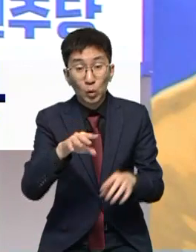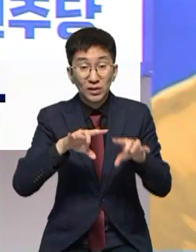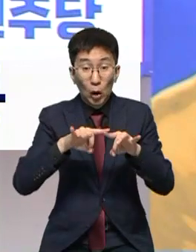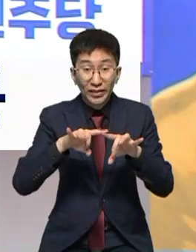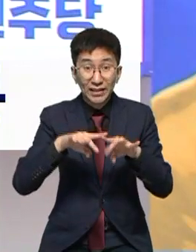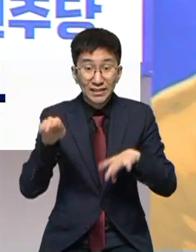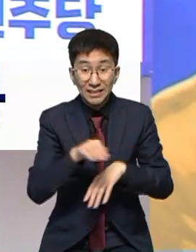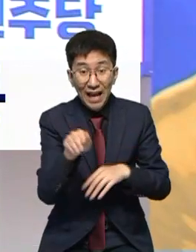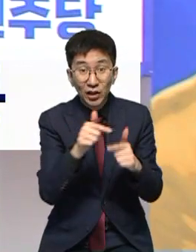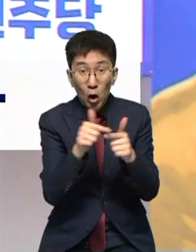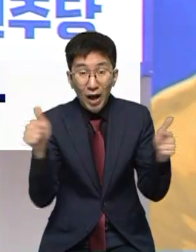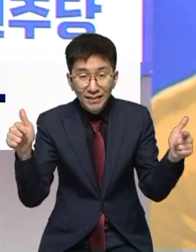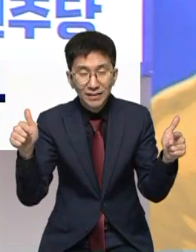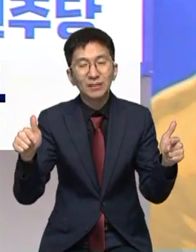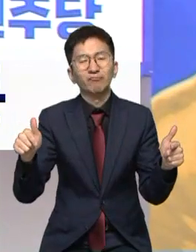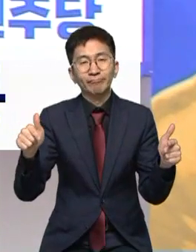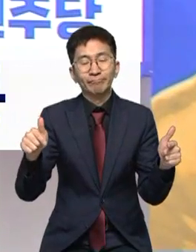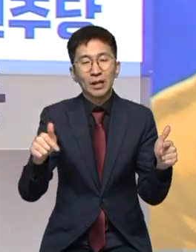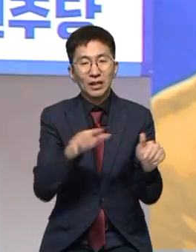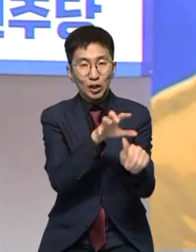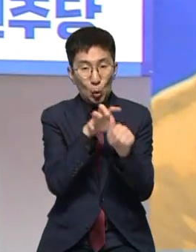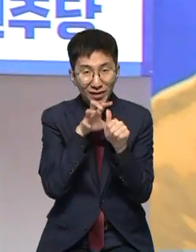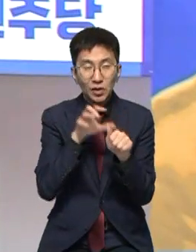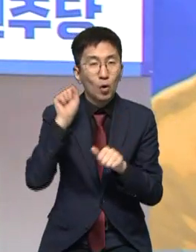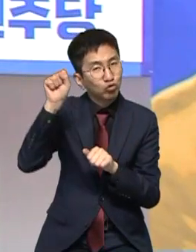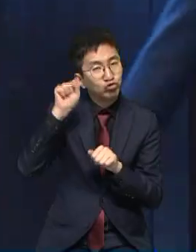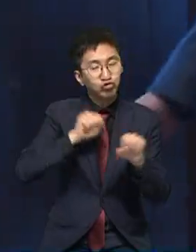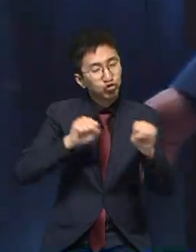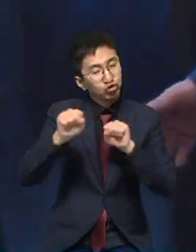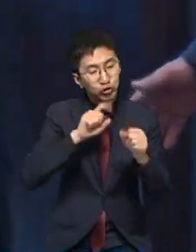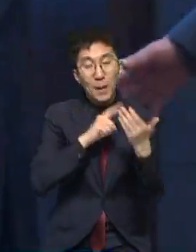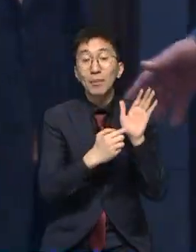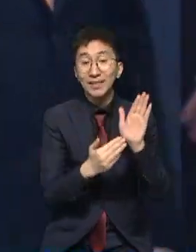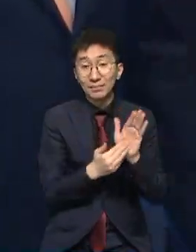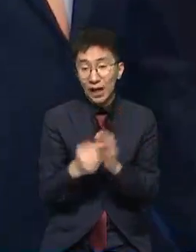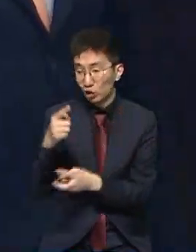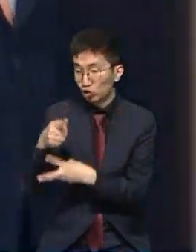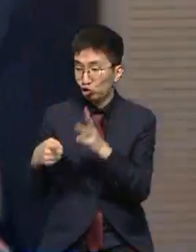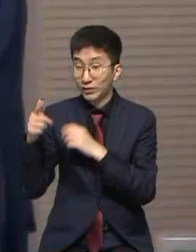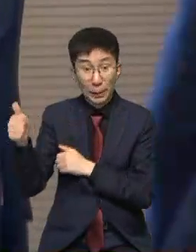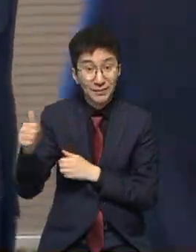펼친다고 밝혔습니다. 윤석열 국민의힘 후보는 재경 전북도민